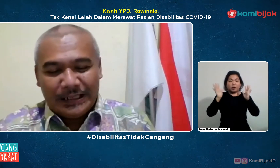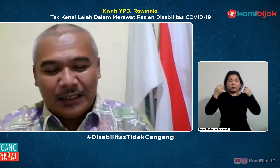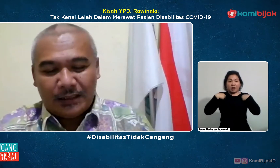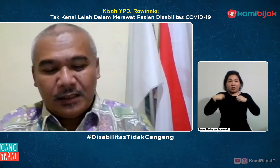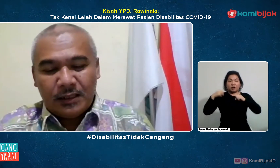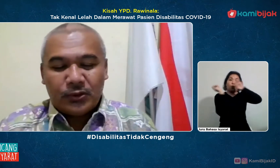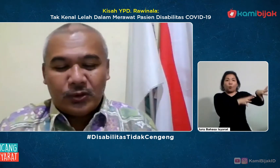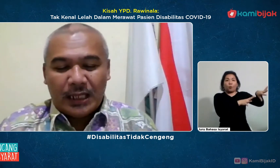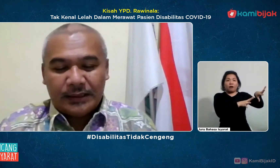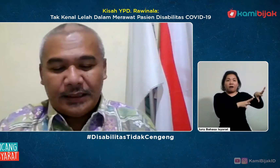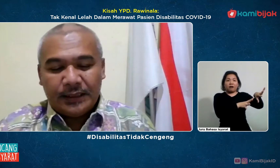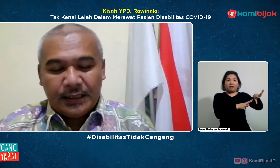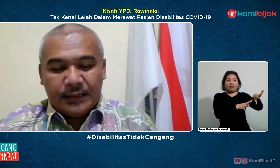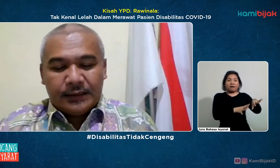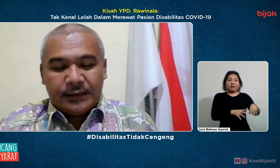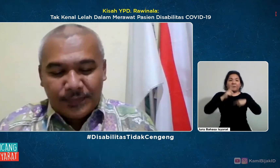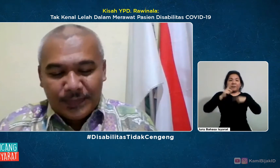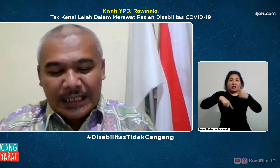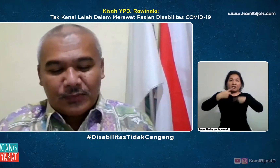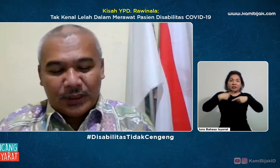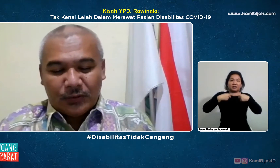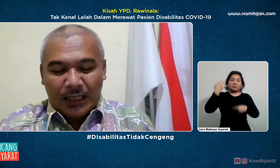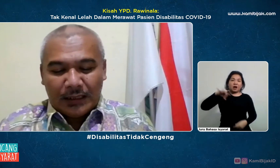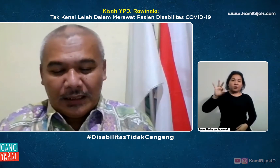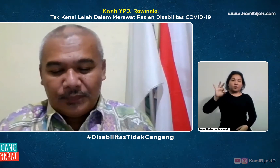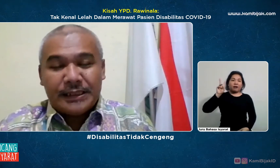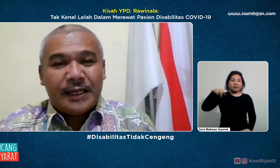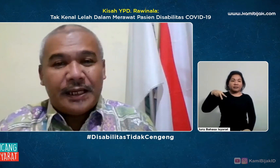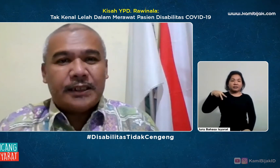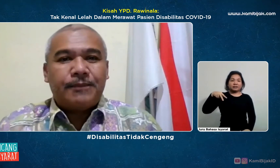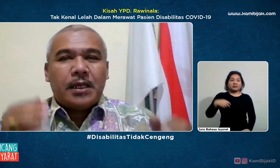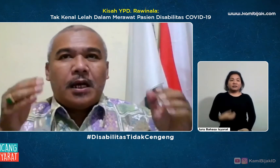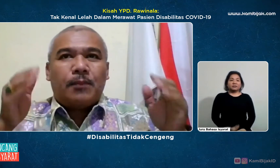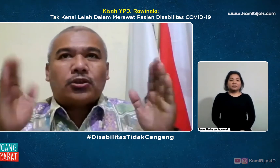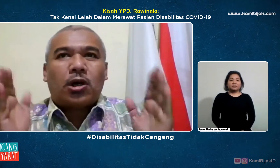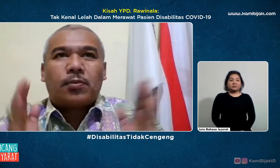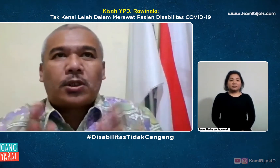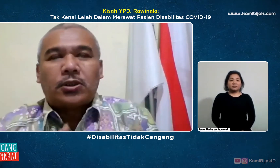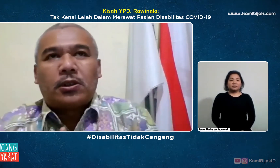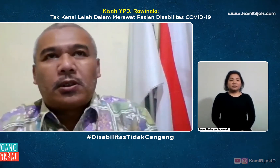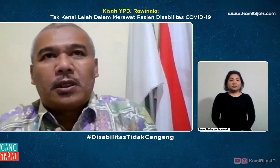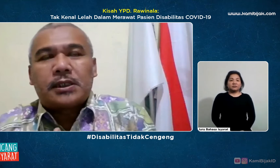kita ganti yang baru lagi demikian mungkin kurang lebihnya jadi protokol